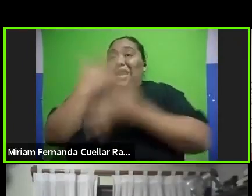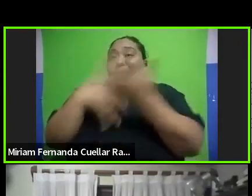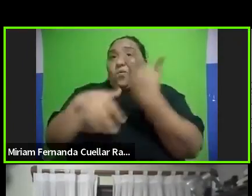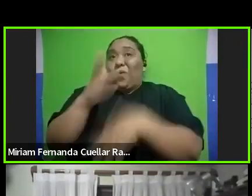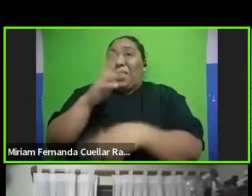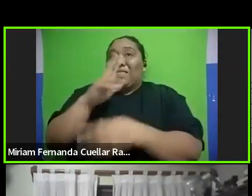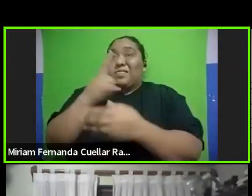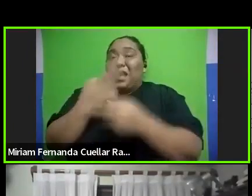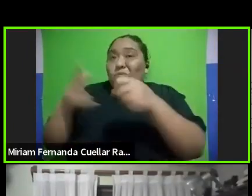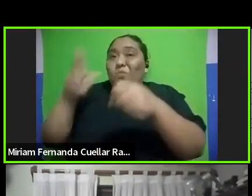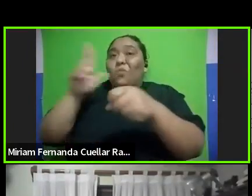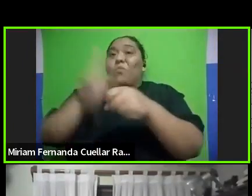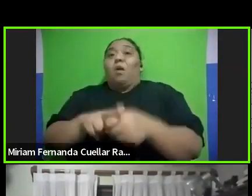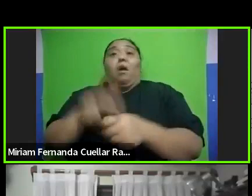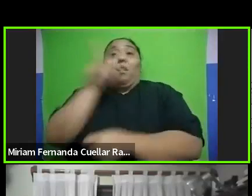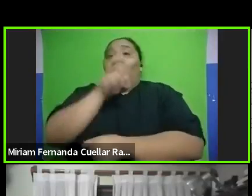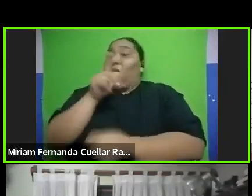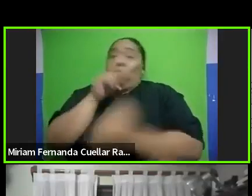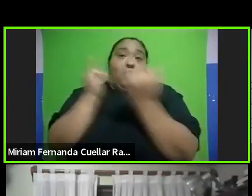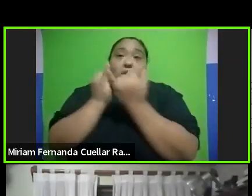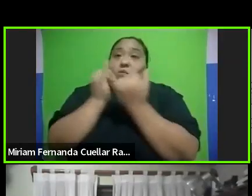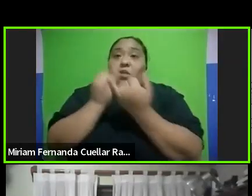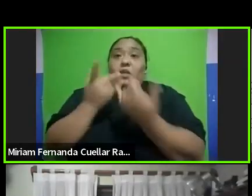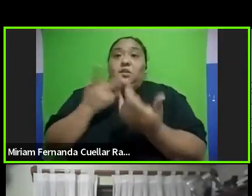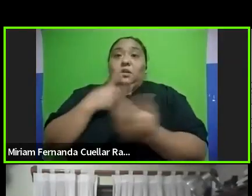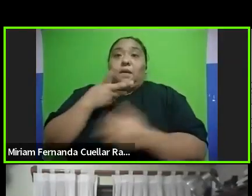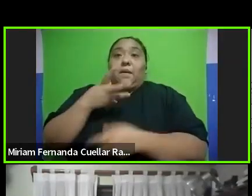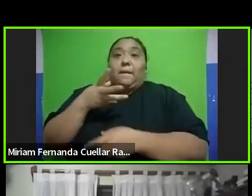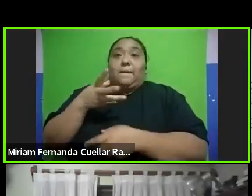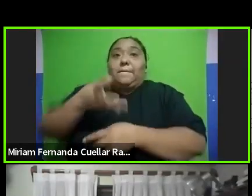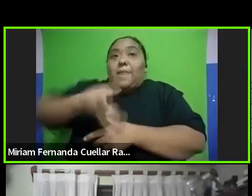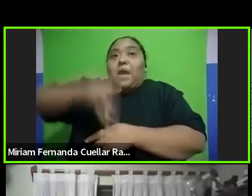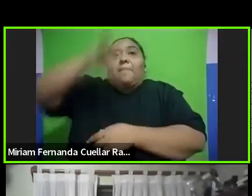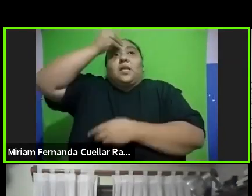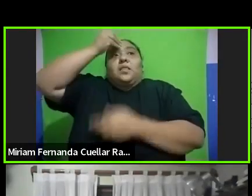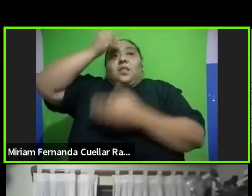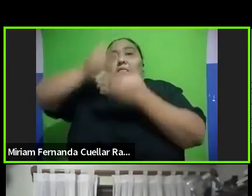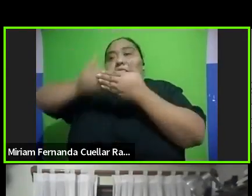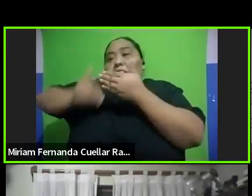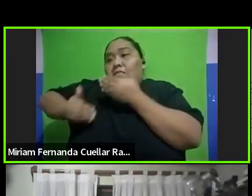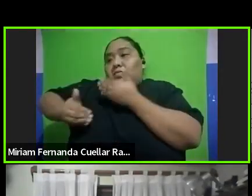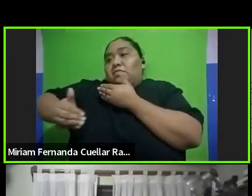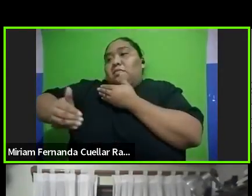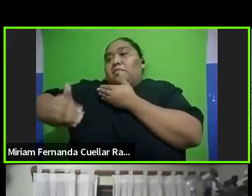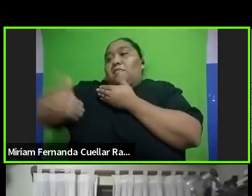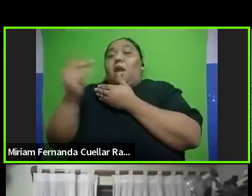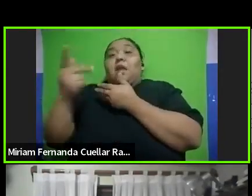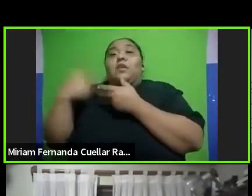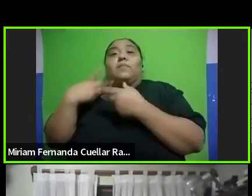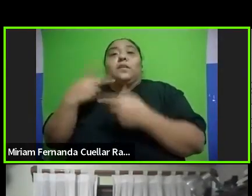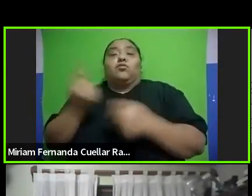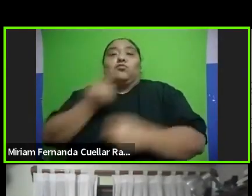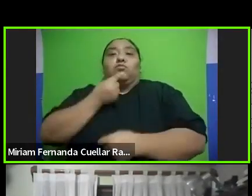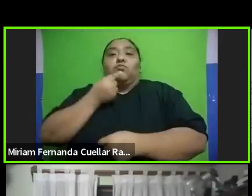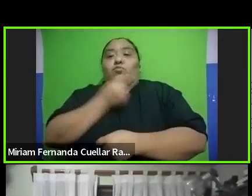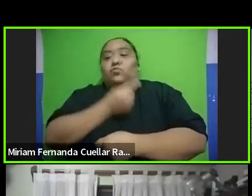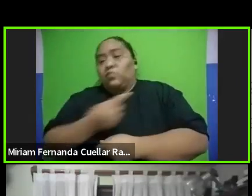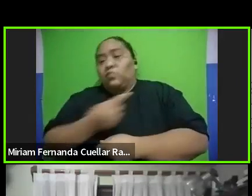ser la lengua de sangre. a de señas, una lengua natural como cualquier otra , se va a ir , se va a ir aprendiendo a se va a ir aprendiendo a lo largo del camino y se va a adquirir